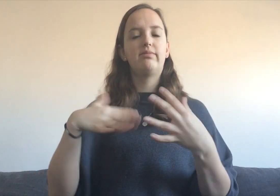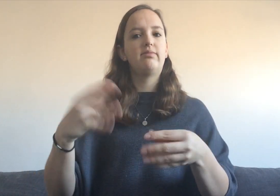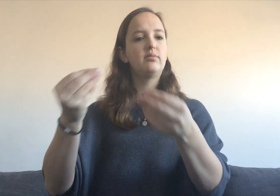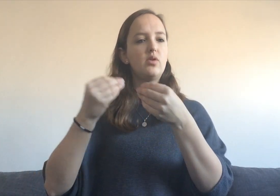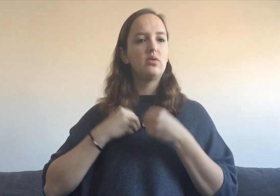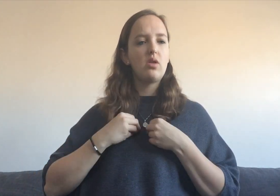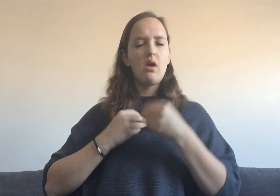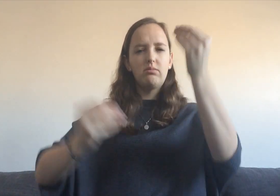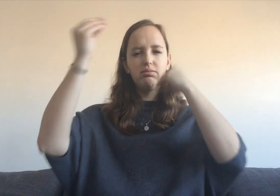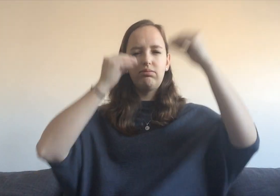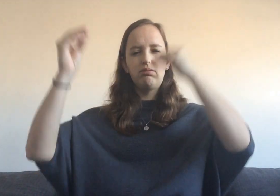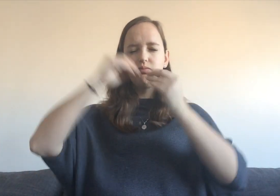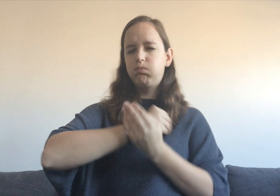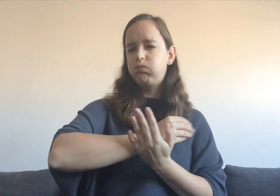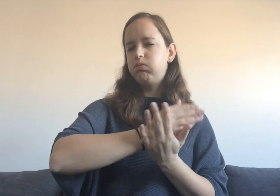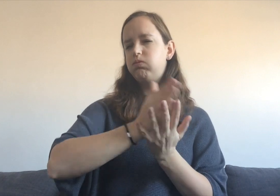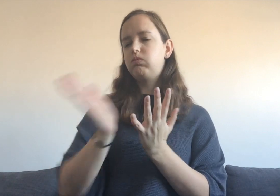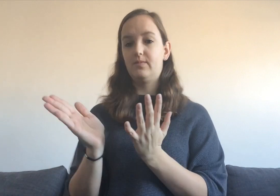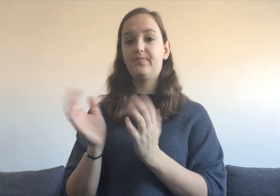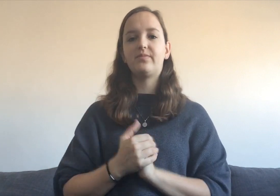En bref, le Kap Signes m'a fait vivre une belle expérience!